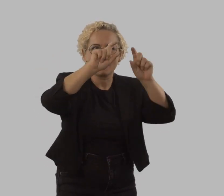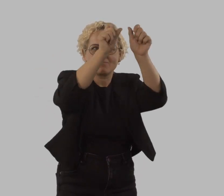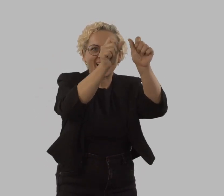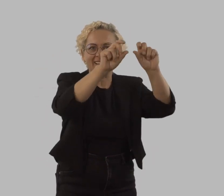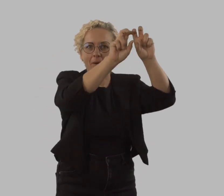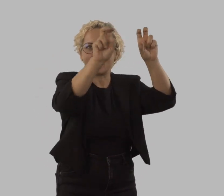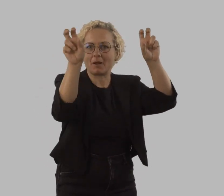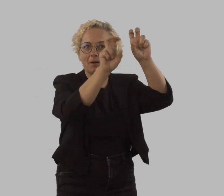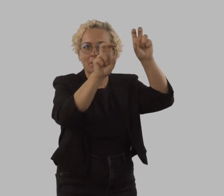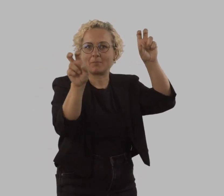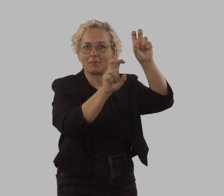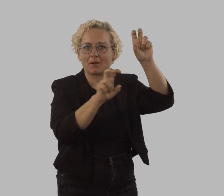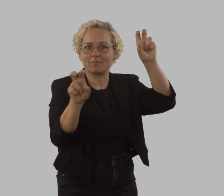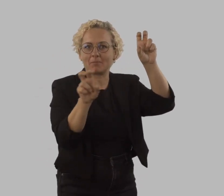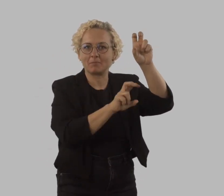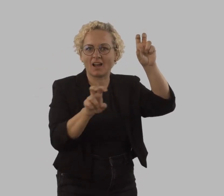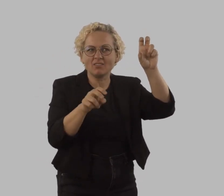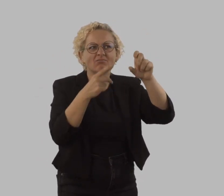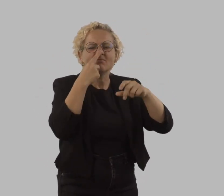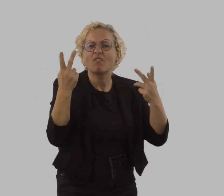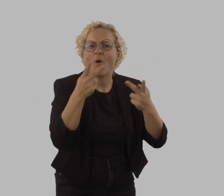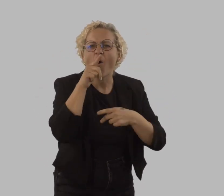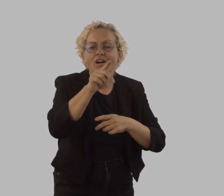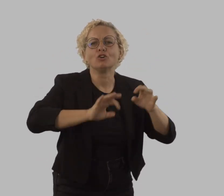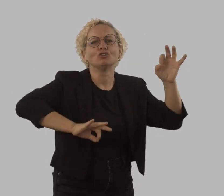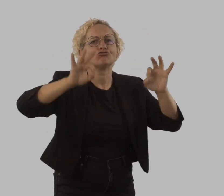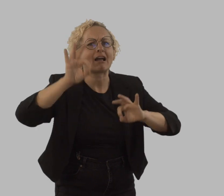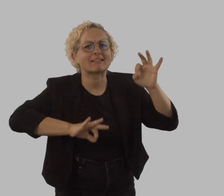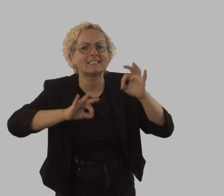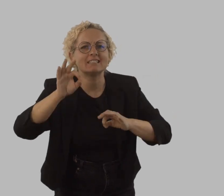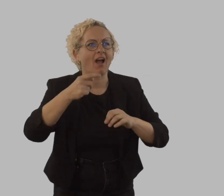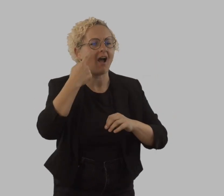Das sind einzelne Figuren in den Statistiken,